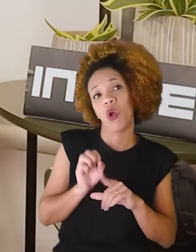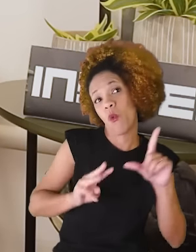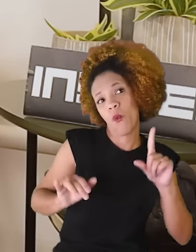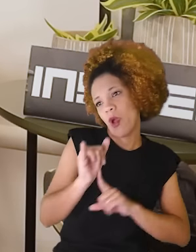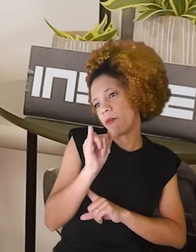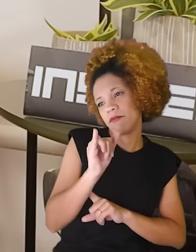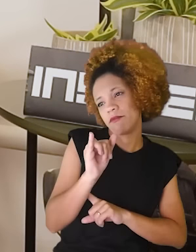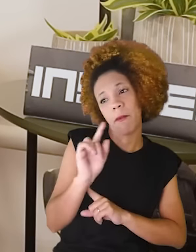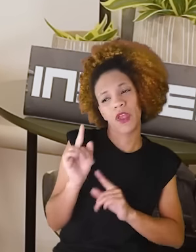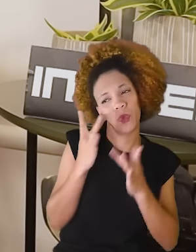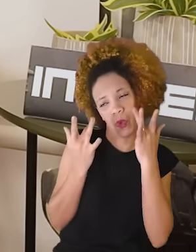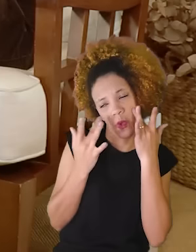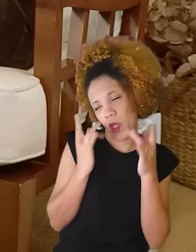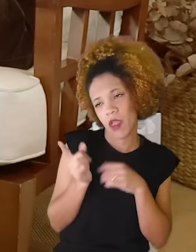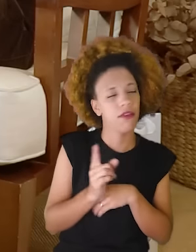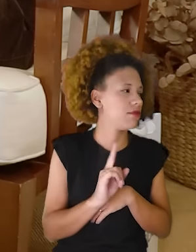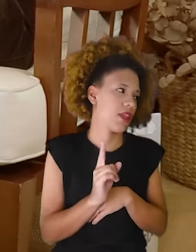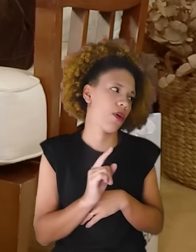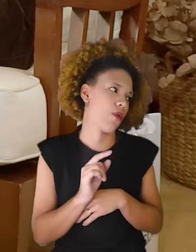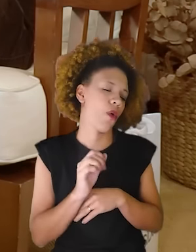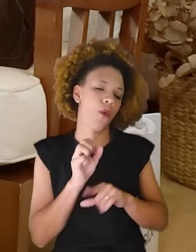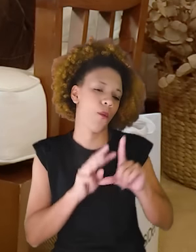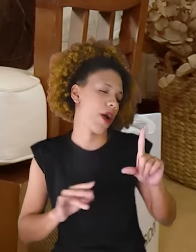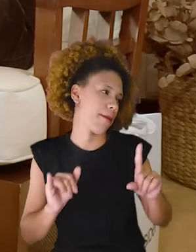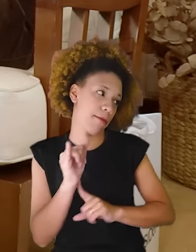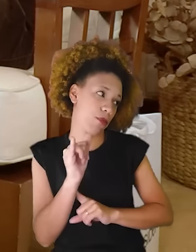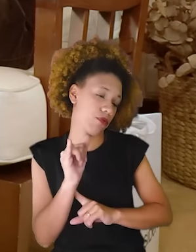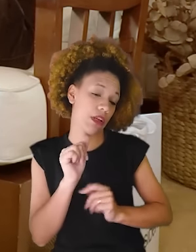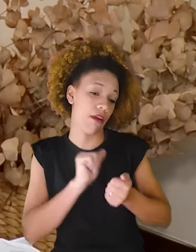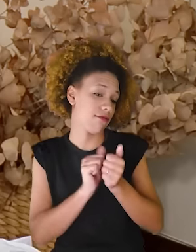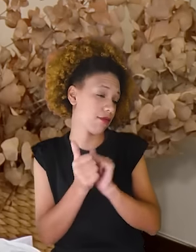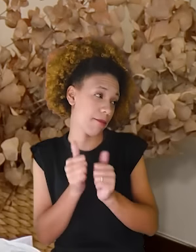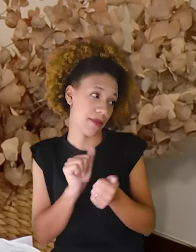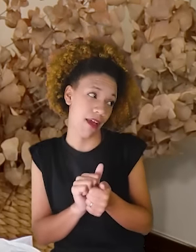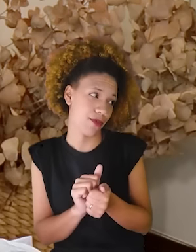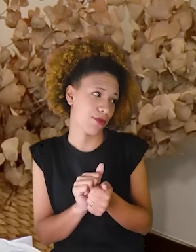por exemplo mas não é um standup né não não porque o Web Bullying é uma é improvisado é uma maluquice